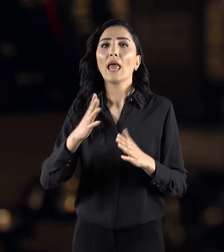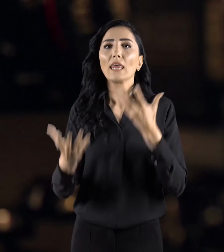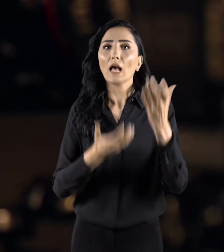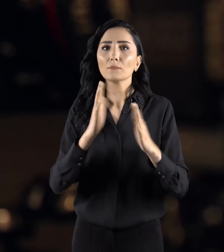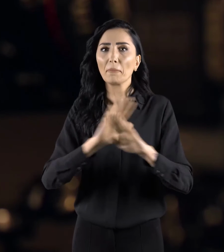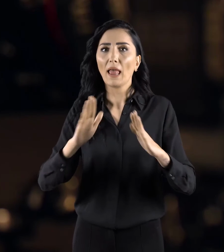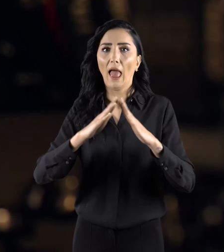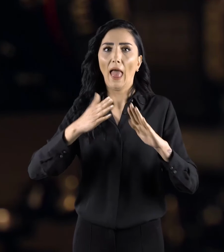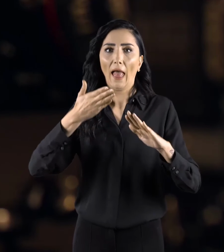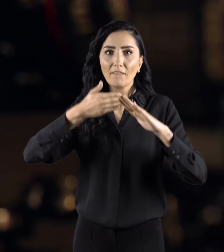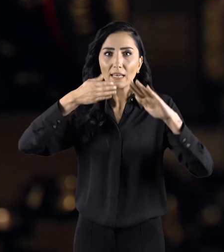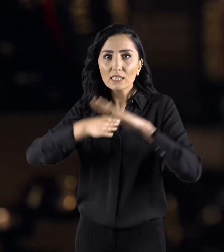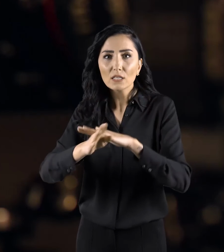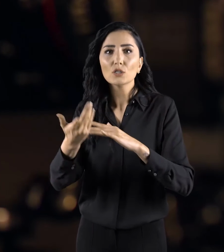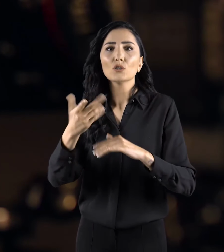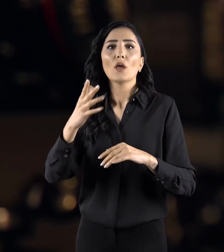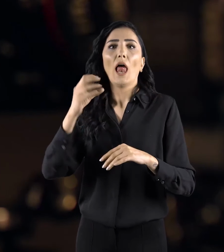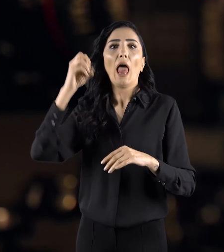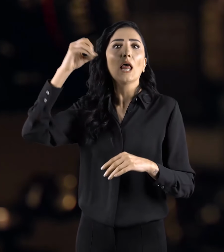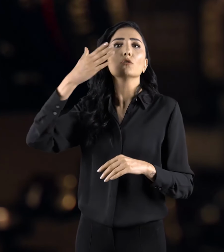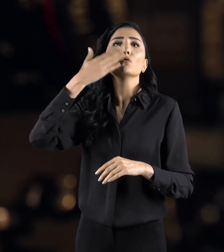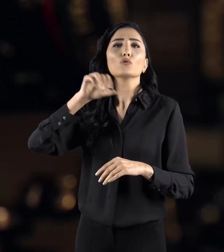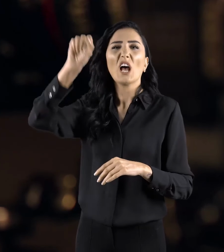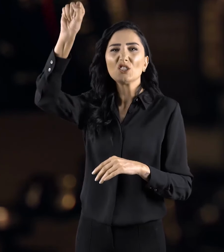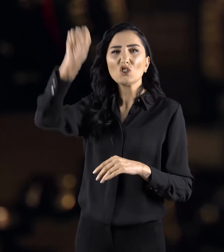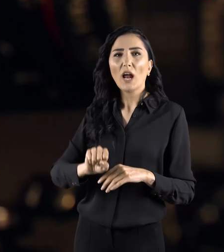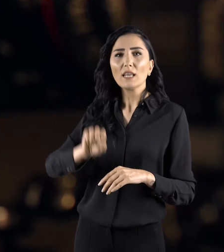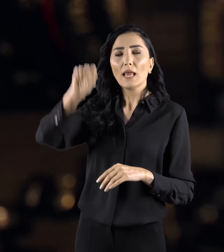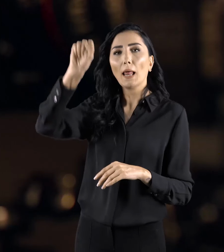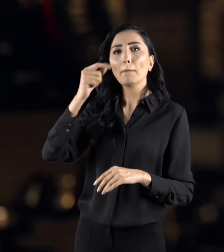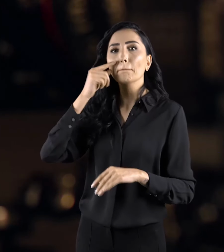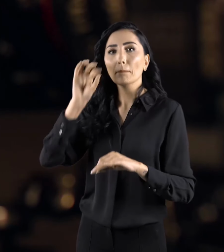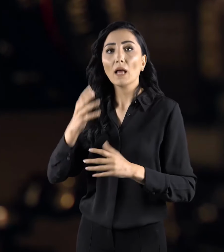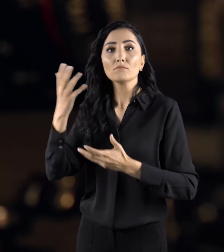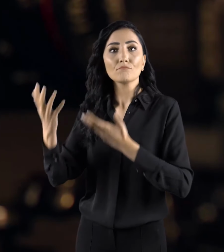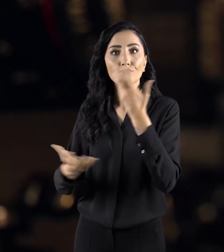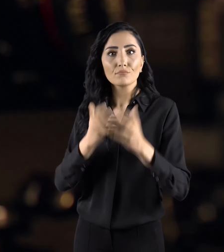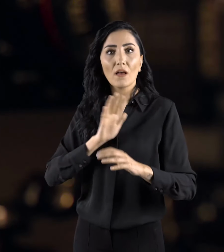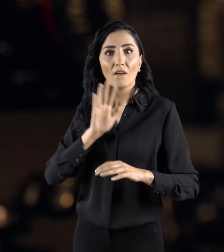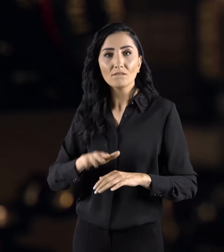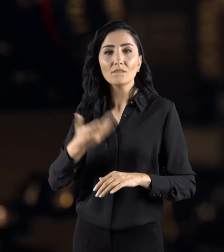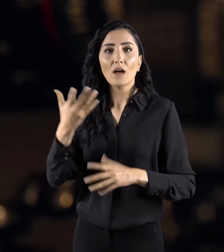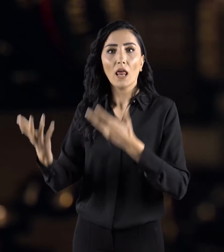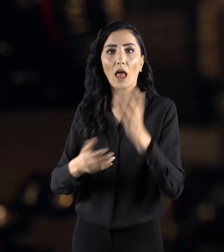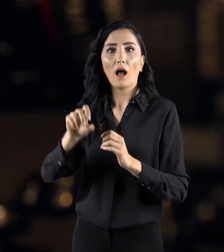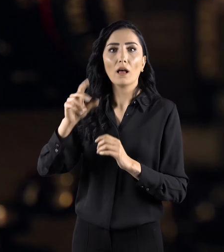Yangından sonra eve girdiğinizde güç yoksa şalteri kontrol edin. Yangın şalterleri hareket ettirmiş olabilir.